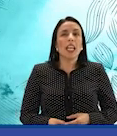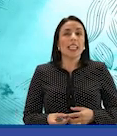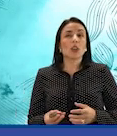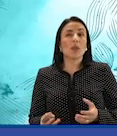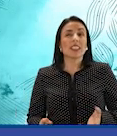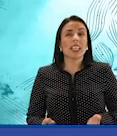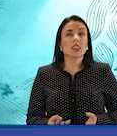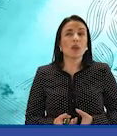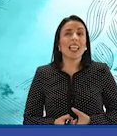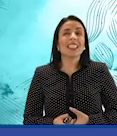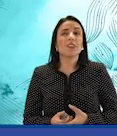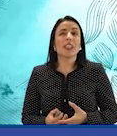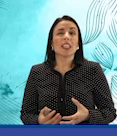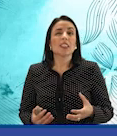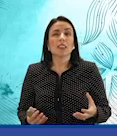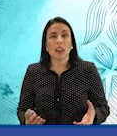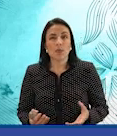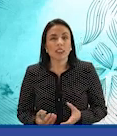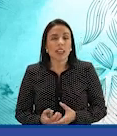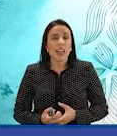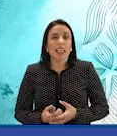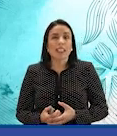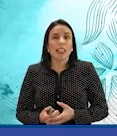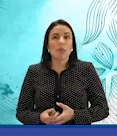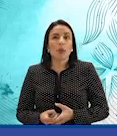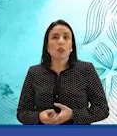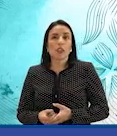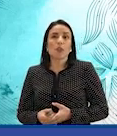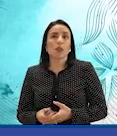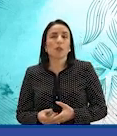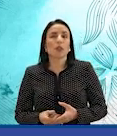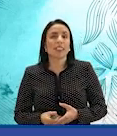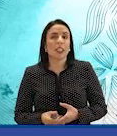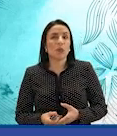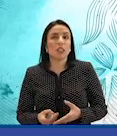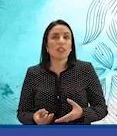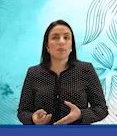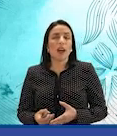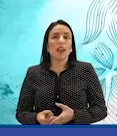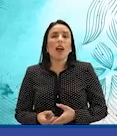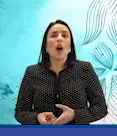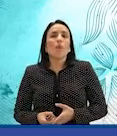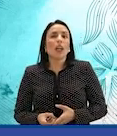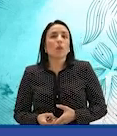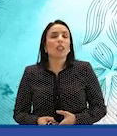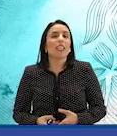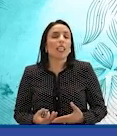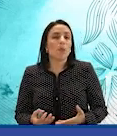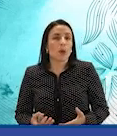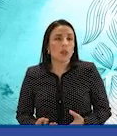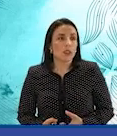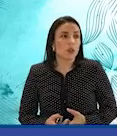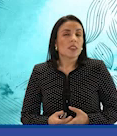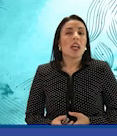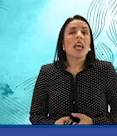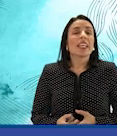les comentaré sobre las diferentes etapas que sigue el proceso presupuestario municipal para obtener la aprobación.